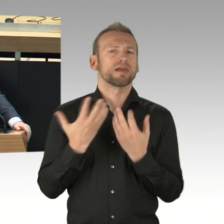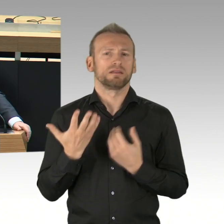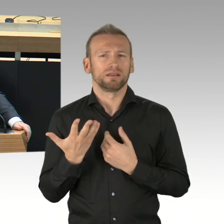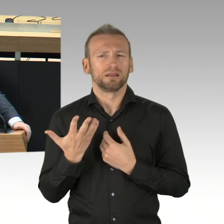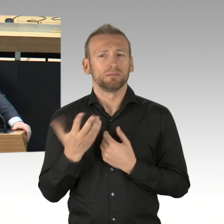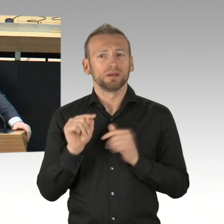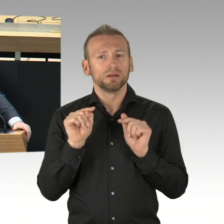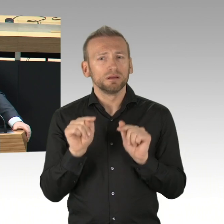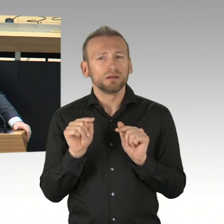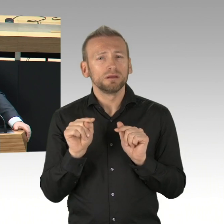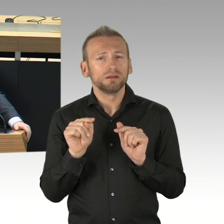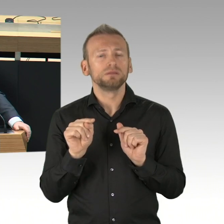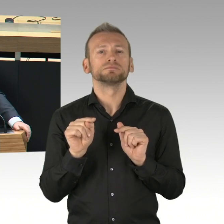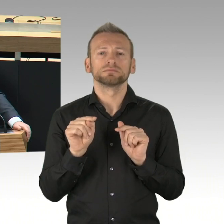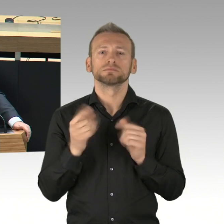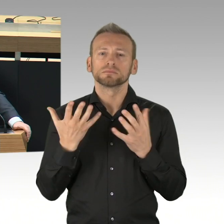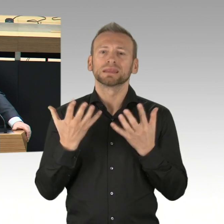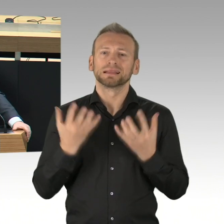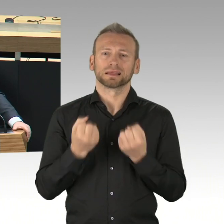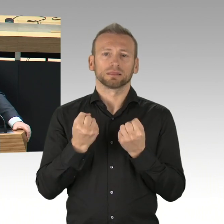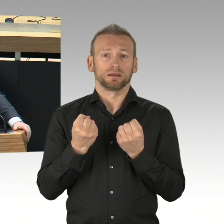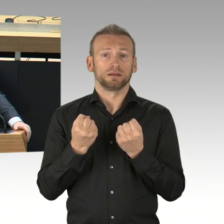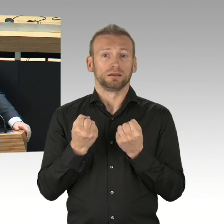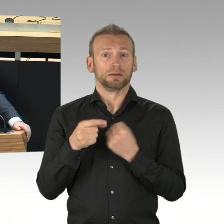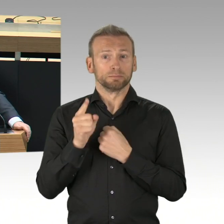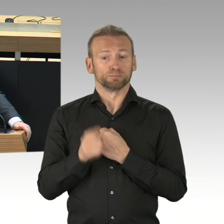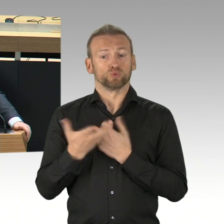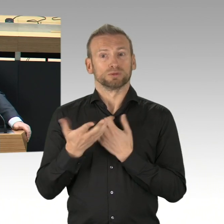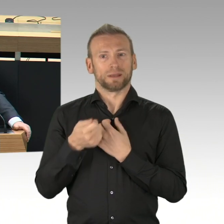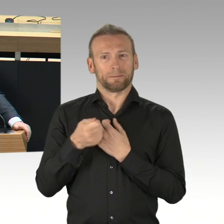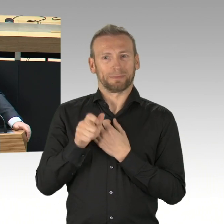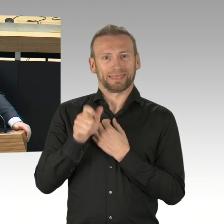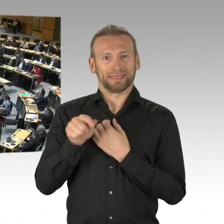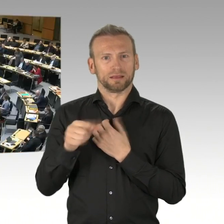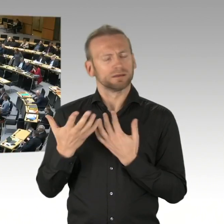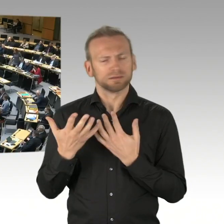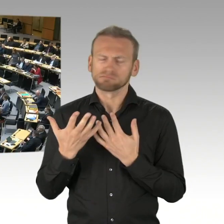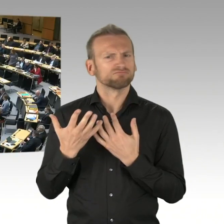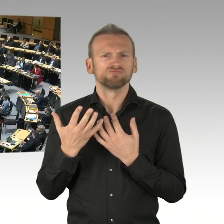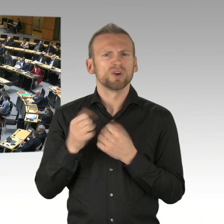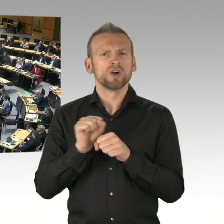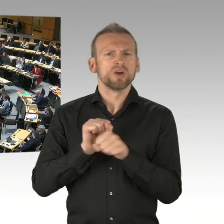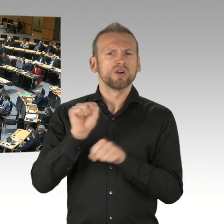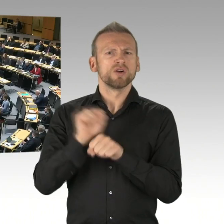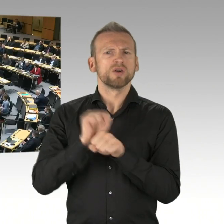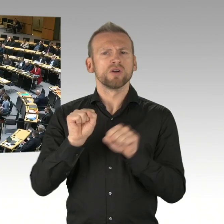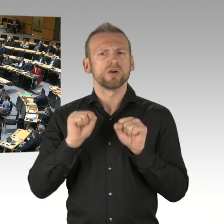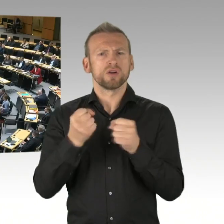(Zwischenruf) Sie verstehen es nicht, Herr ... Sie sind überfordert mit Rechtsstaat. Ich sage es doch immer wieder, stören Sie einfach nicht länger.